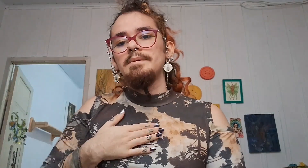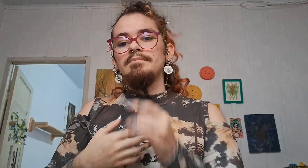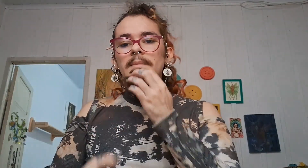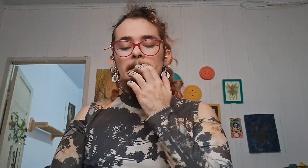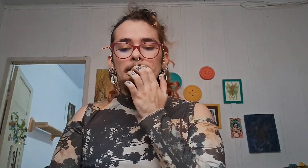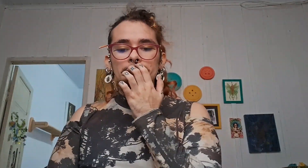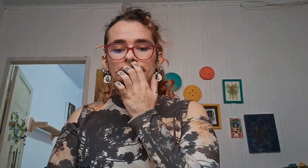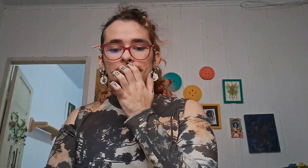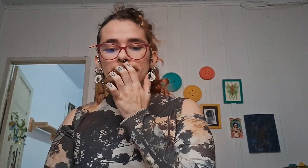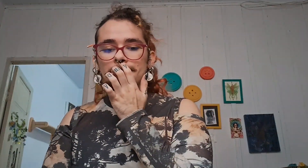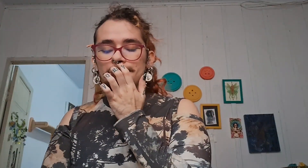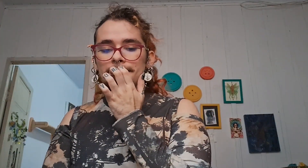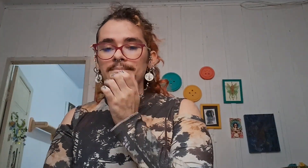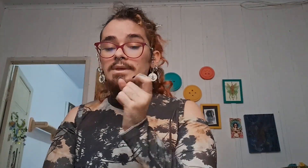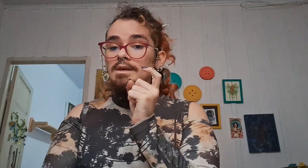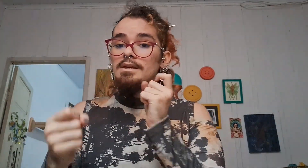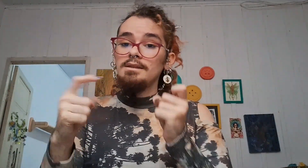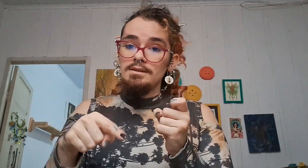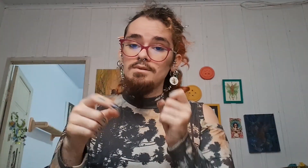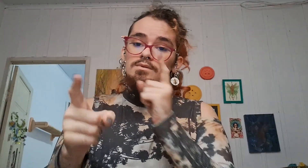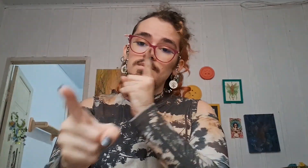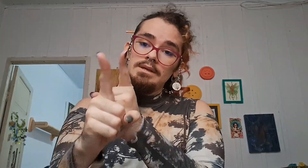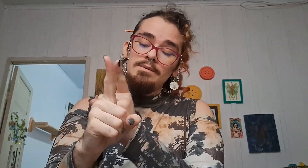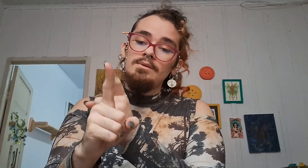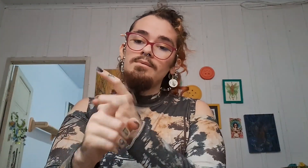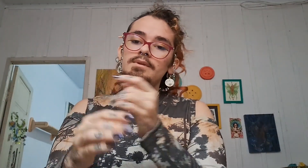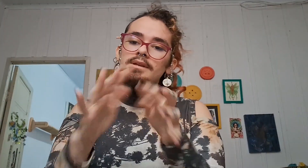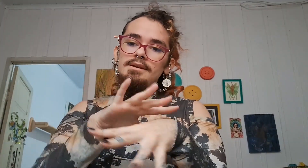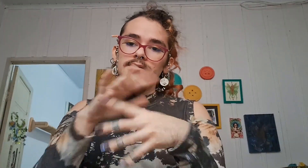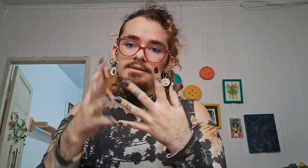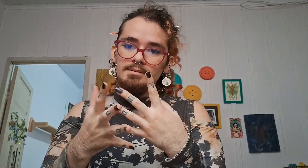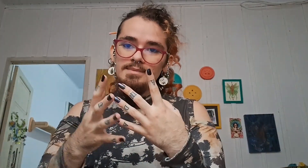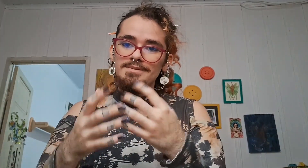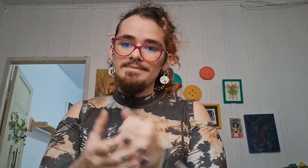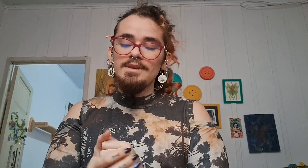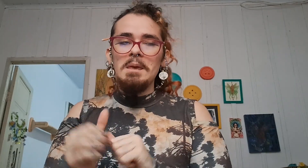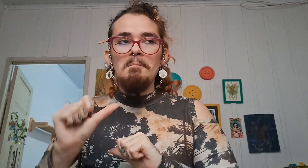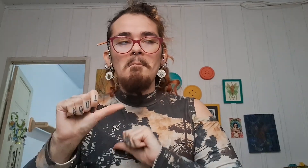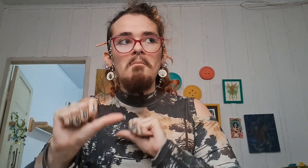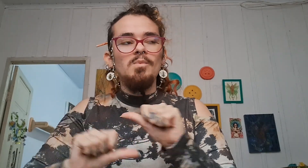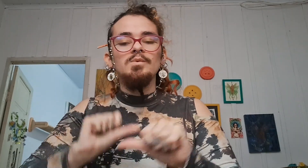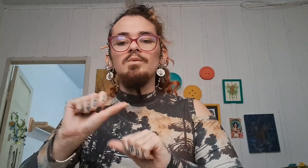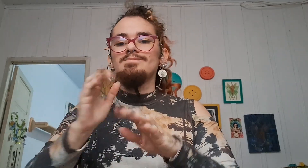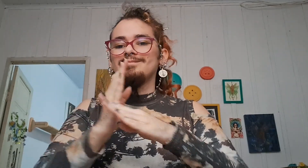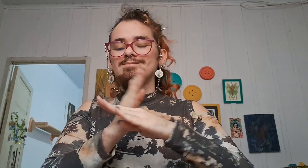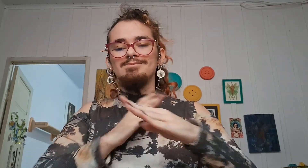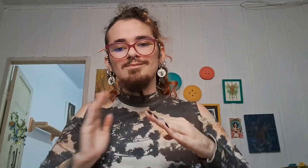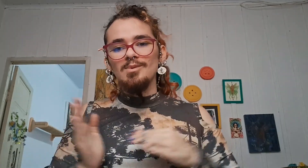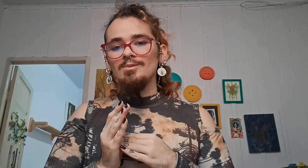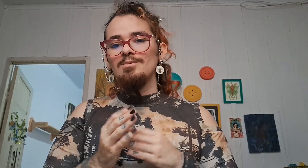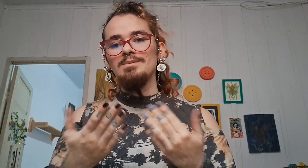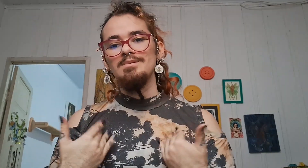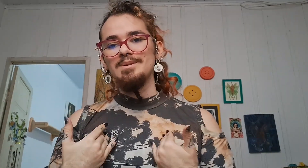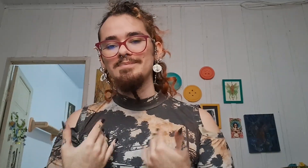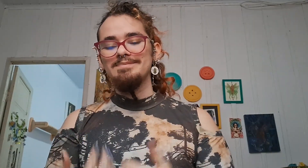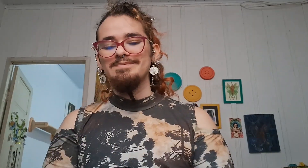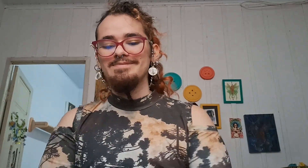e aí eu encontrei a libras, que mudou tudo pra mim